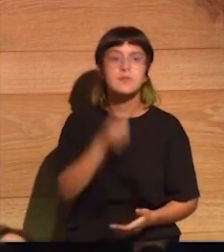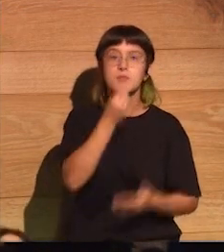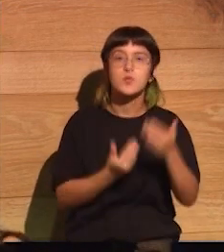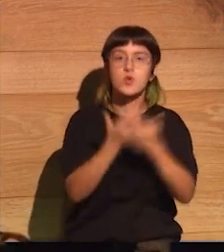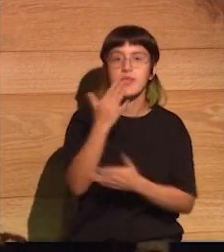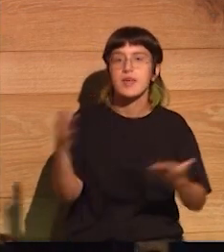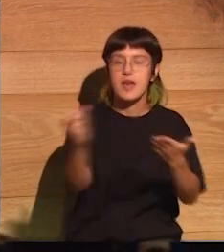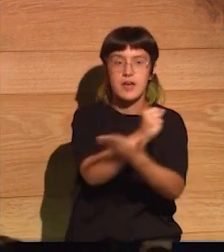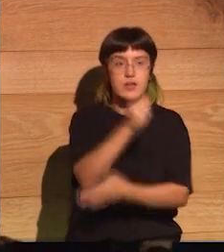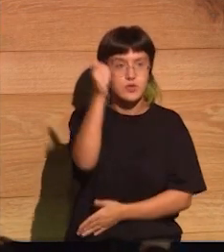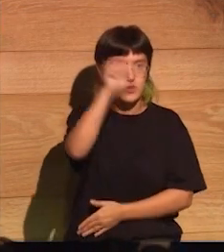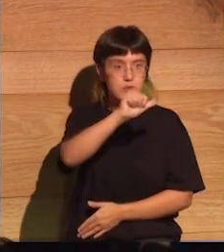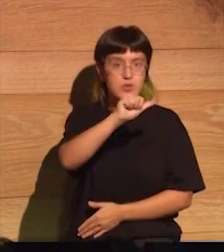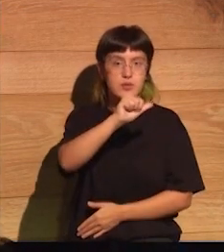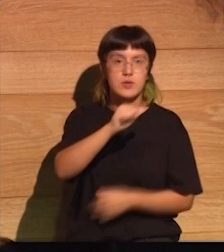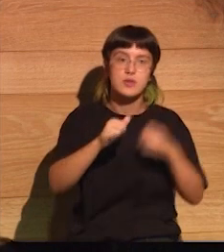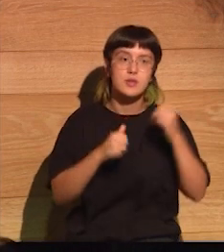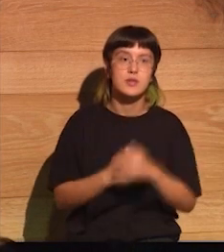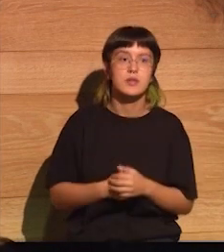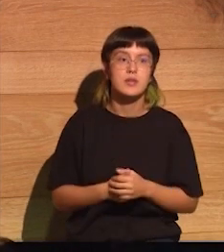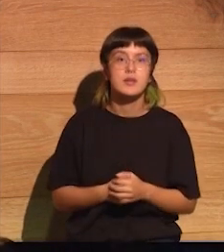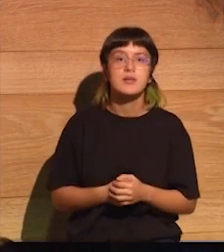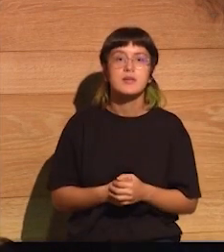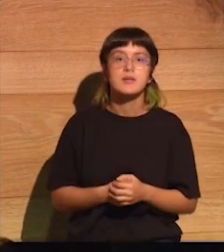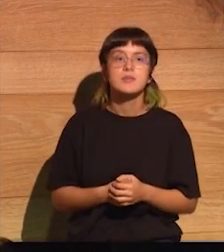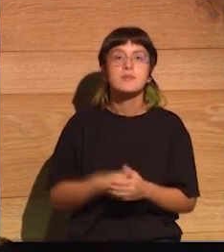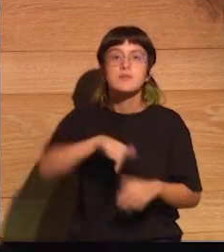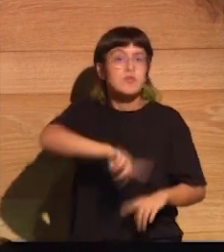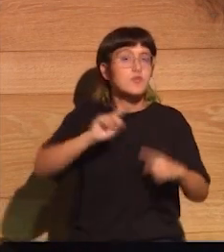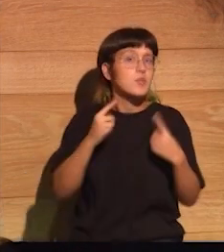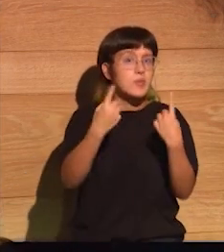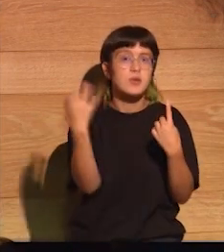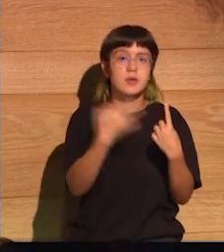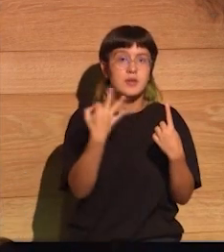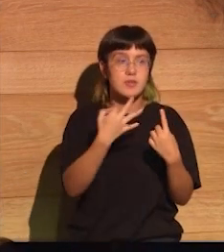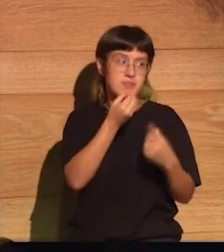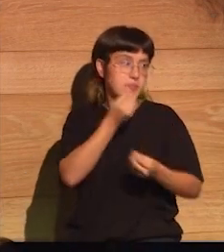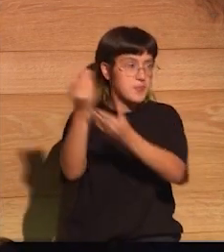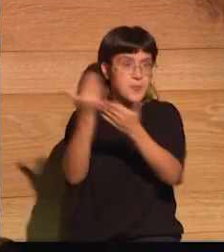Muchísimas gracias por la energía que nos transmitís. Y lo primero que quería daros la bienvenida a los que nos seguís